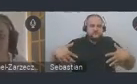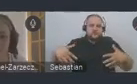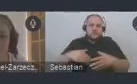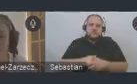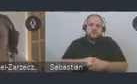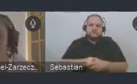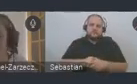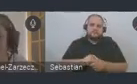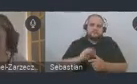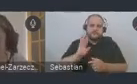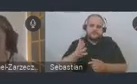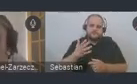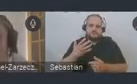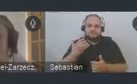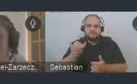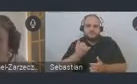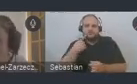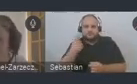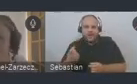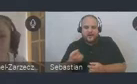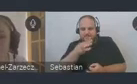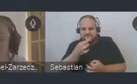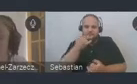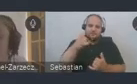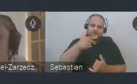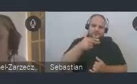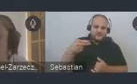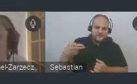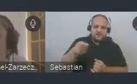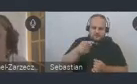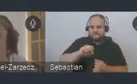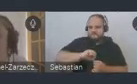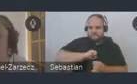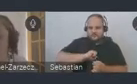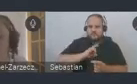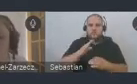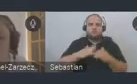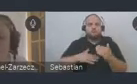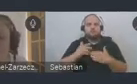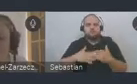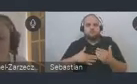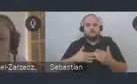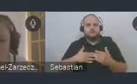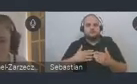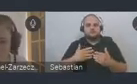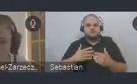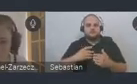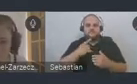Będą się pojawiać czasami anegdoty, różne tematy. To też jest fajne, bo budujemy sobie taką małą społeczność.